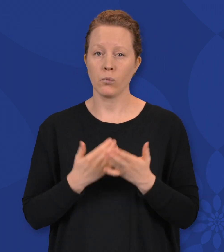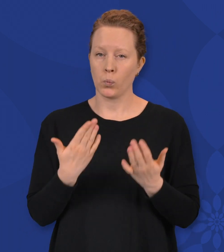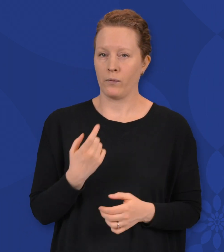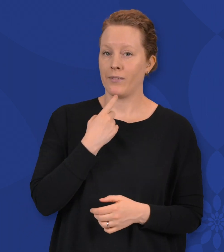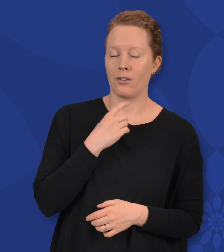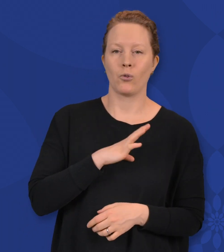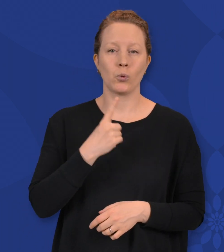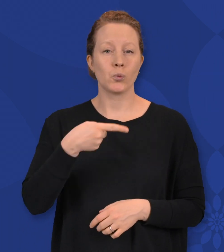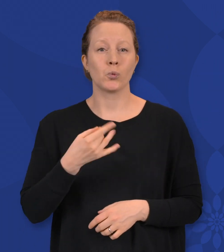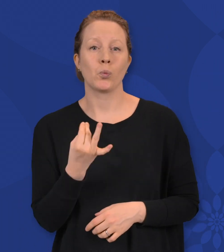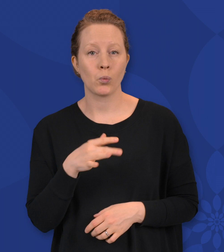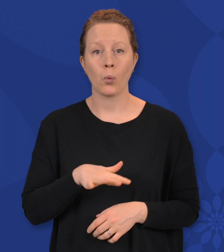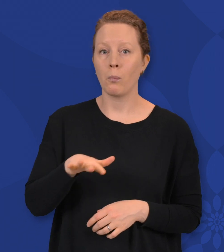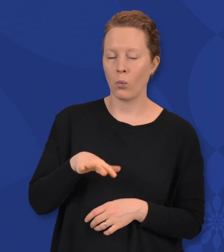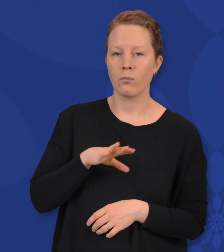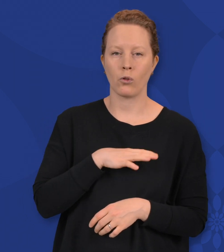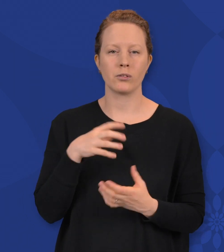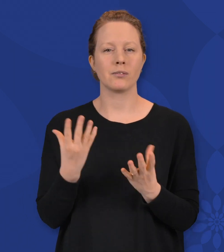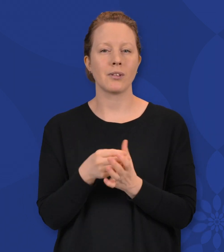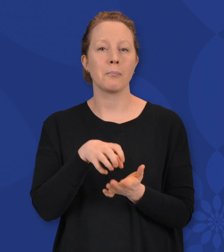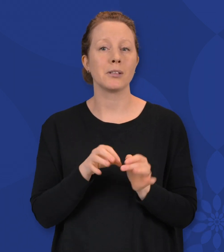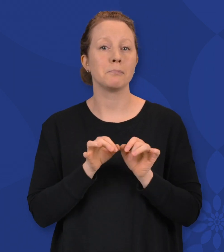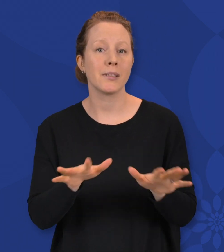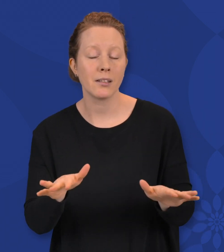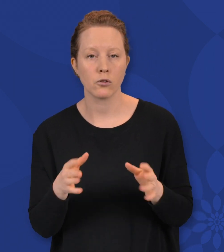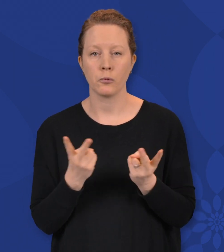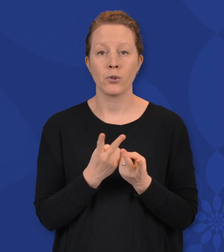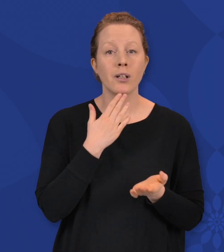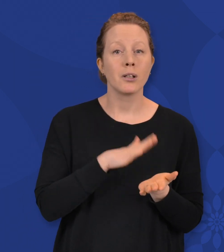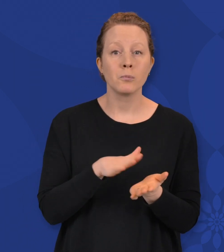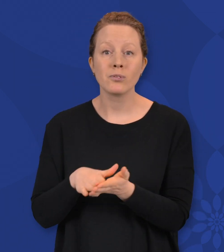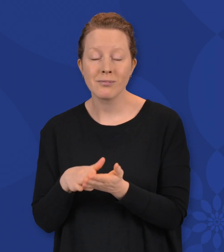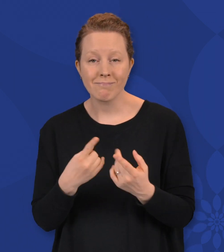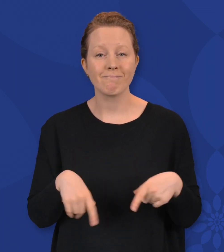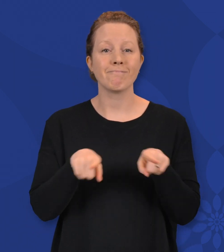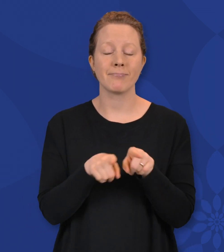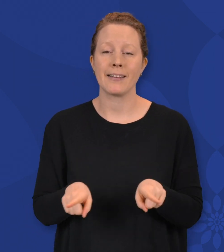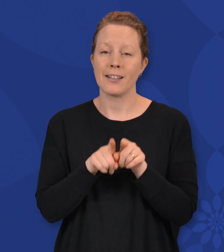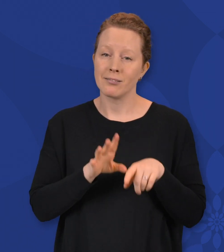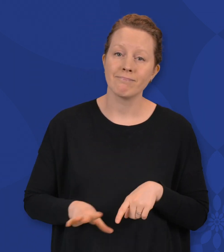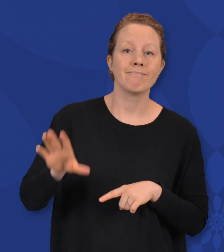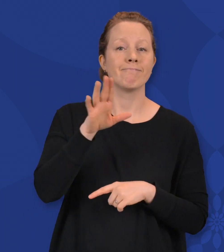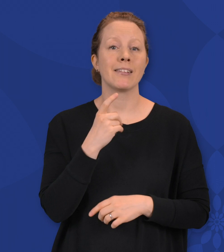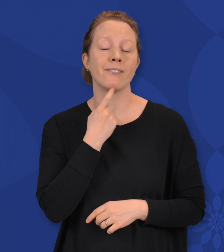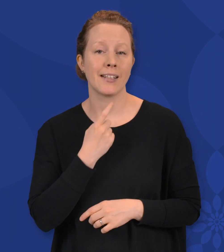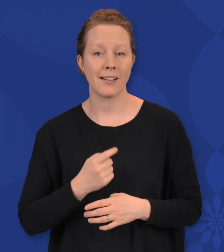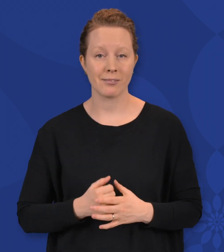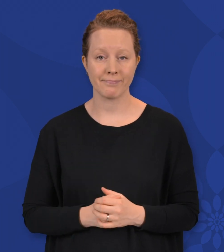I Finland finns det för närvarande 17 områden med samhällsspridning av covid-19, - så de åtgärder som rekommenderas gäller nästan hela landet.